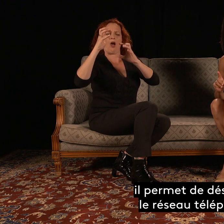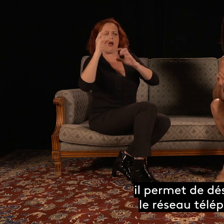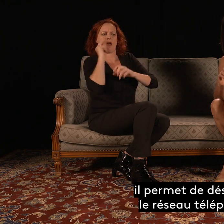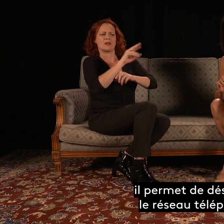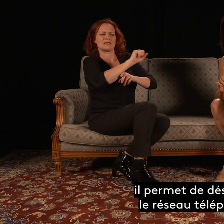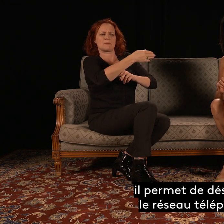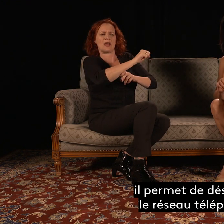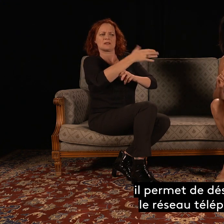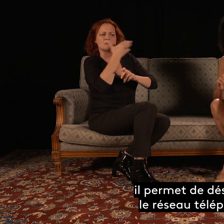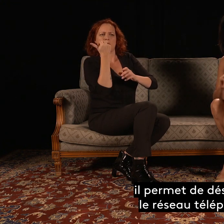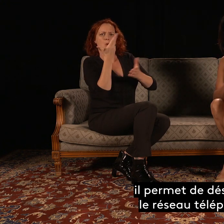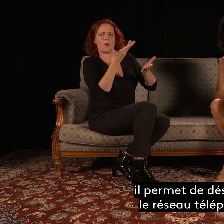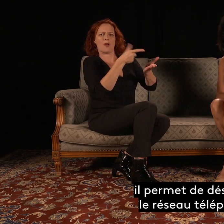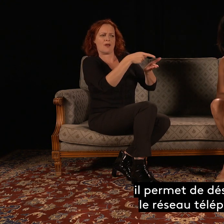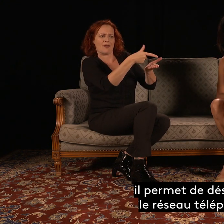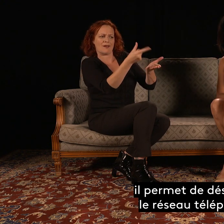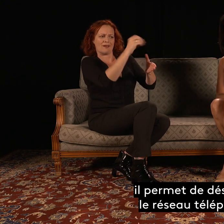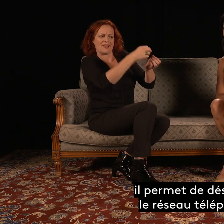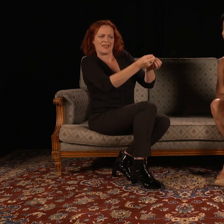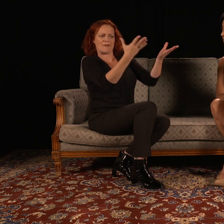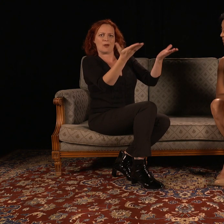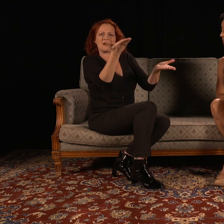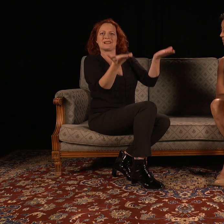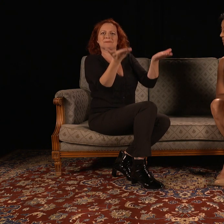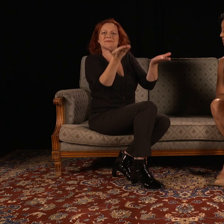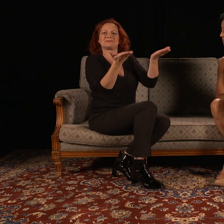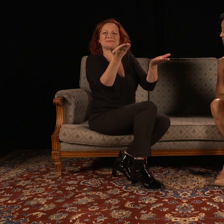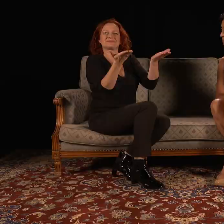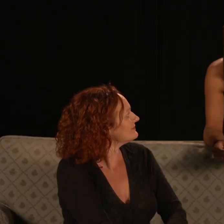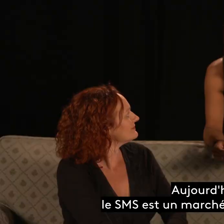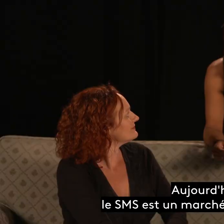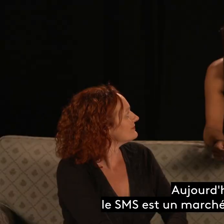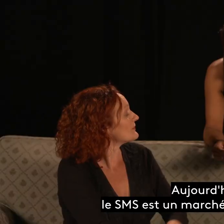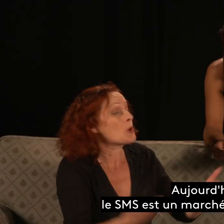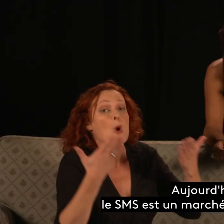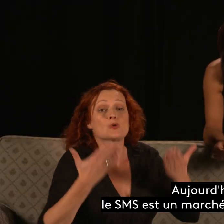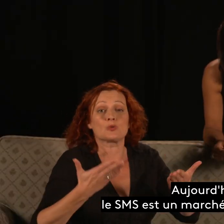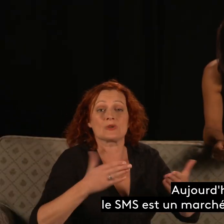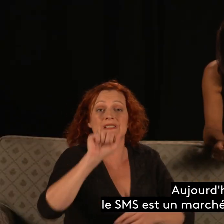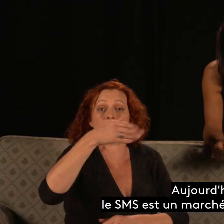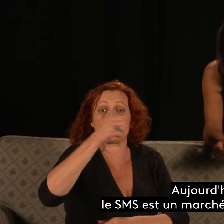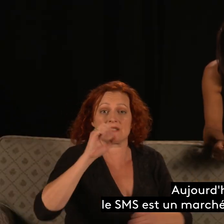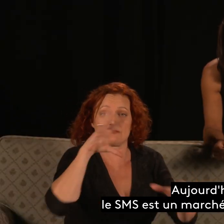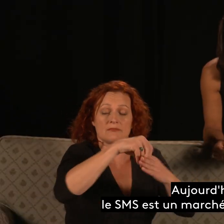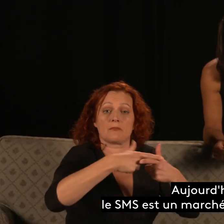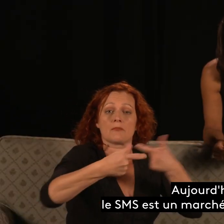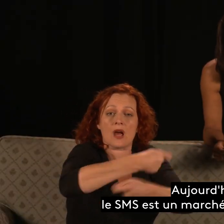de désengorger le réseau téléphonique. Aujourd’hui, le SMS est un marché à part